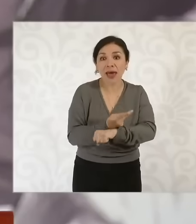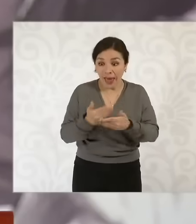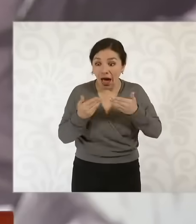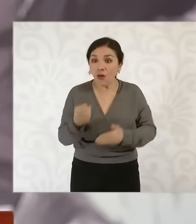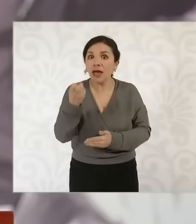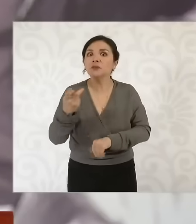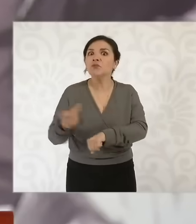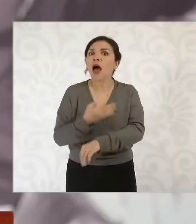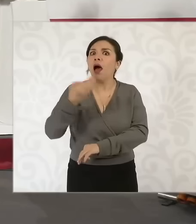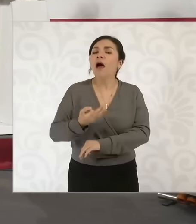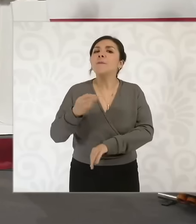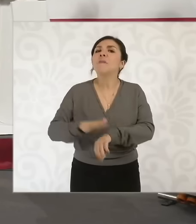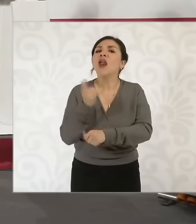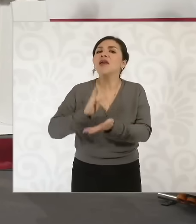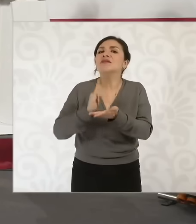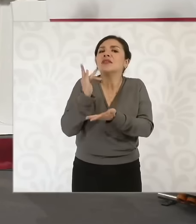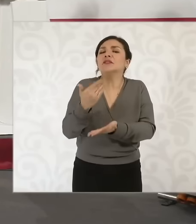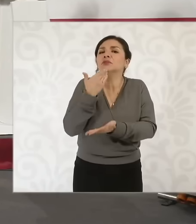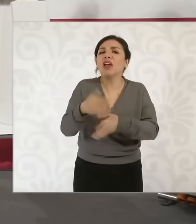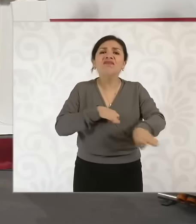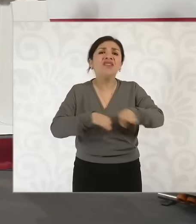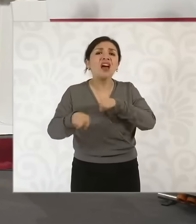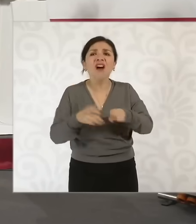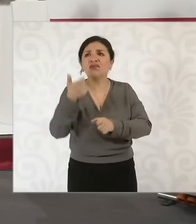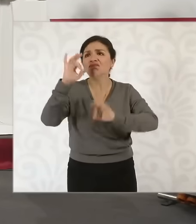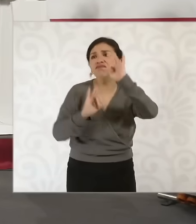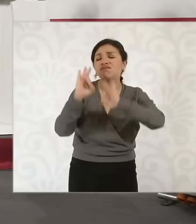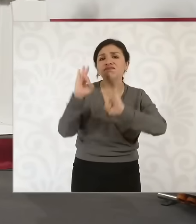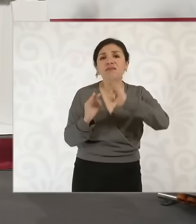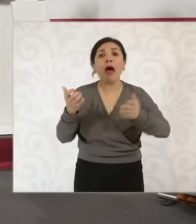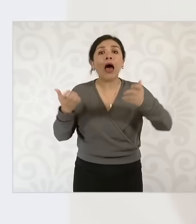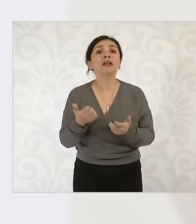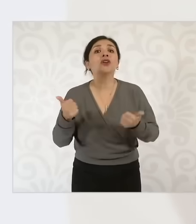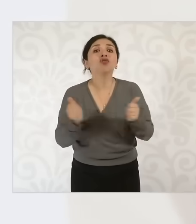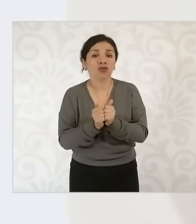gracias a una extraordinaria operación financiera que realizó la Hacienda y